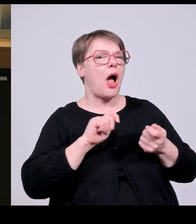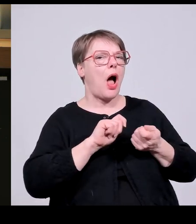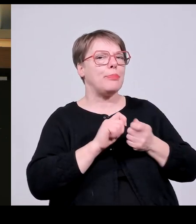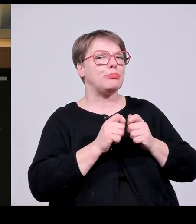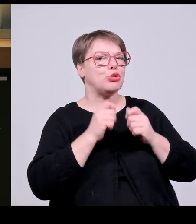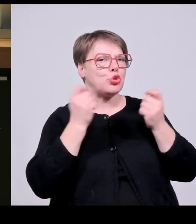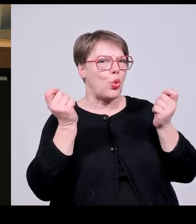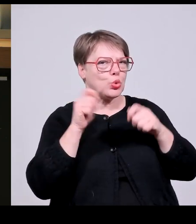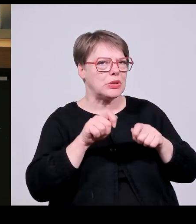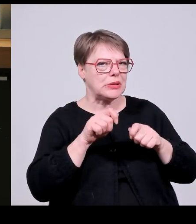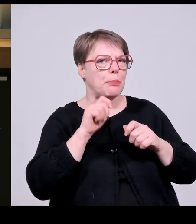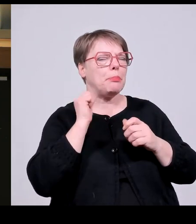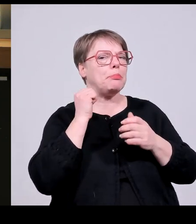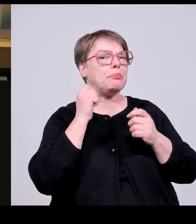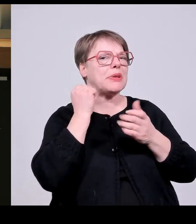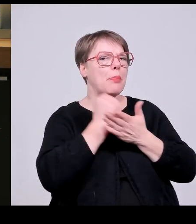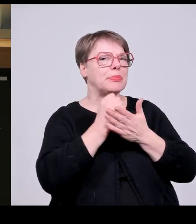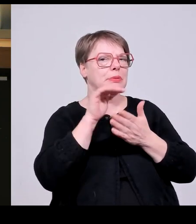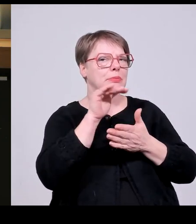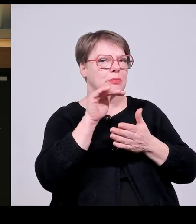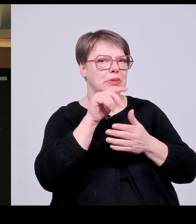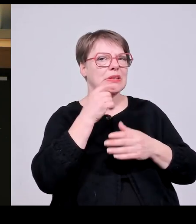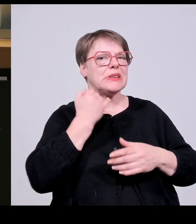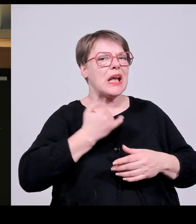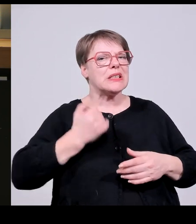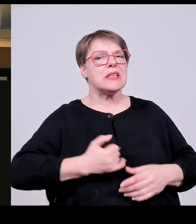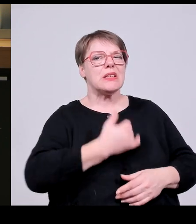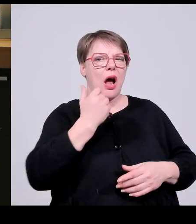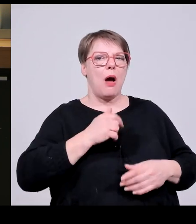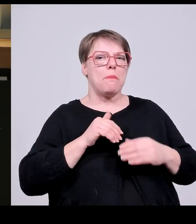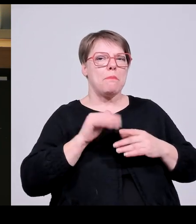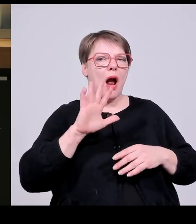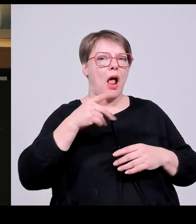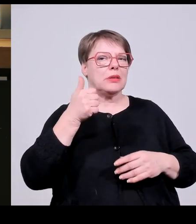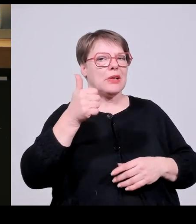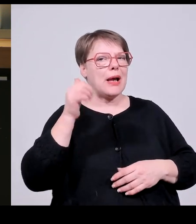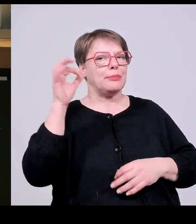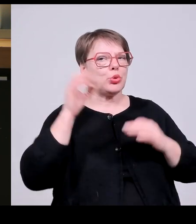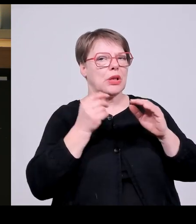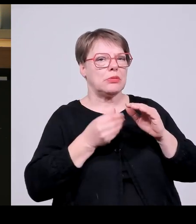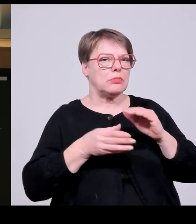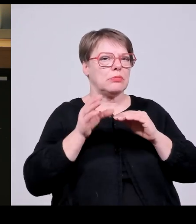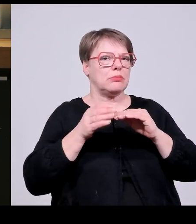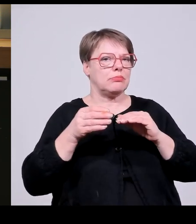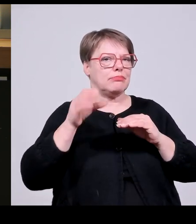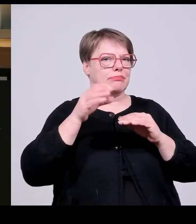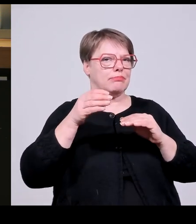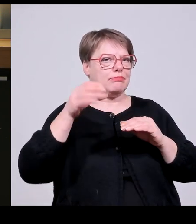den sechsten Platz unter den Ländern. Der Rückstand zur Besoldung (Beifall) ─ der Rückstand zur